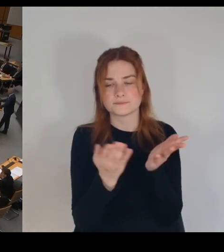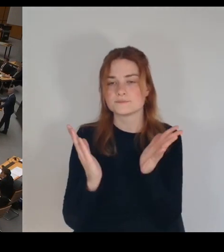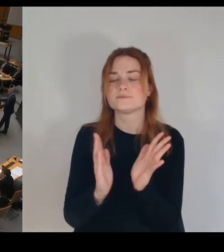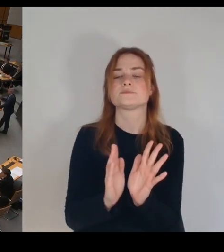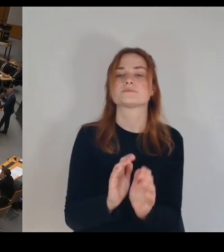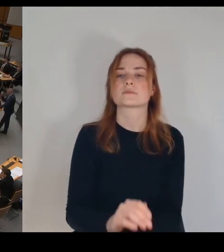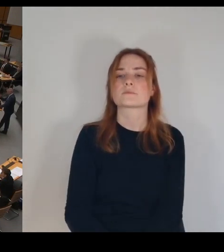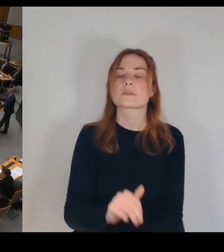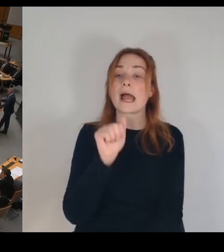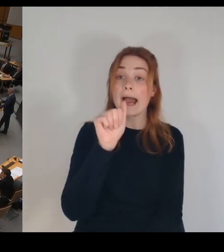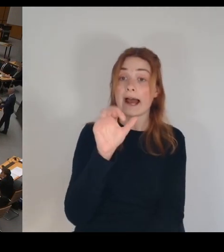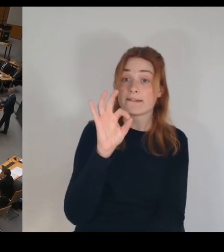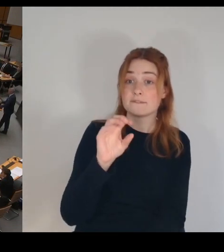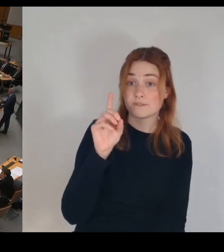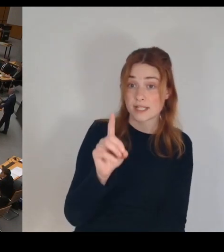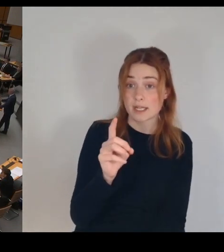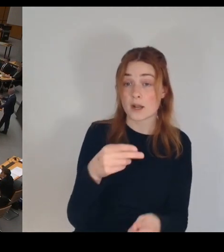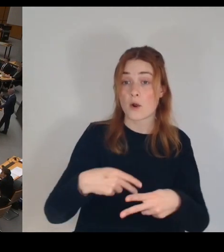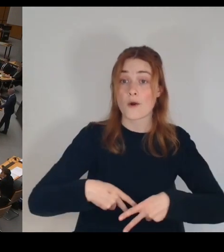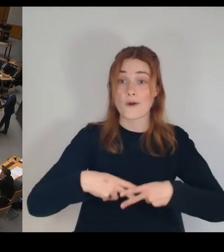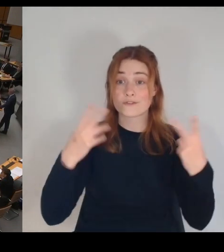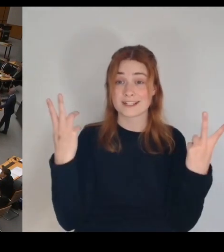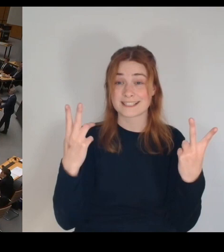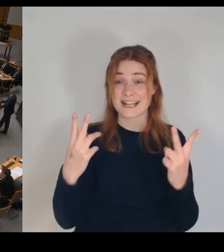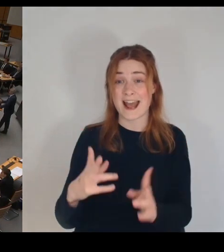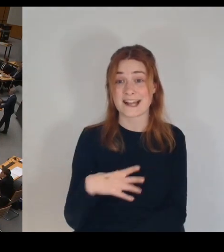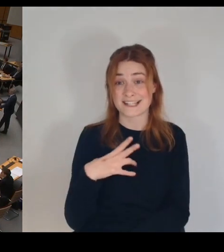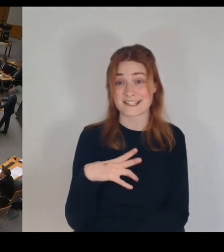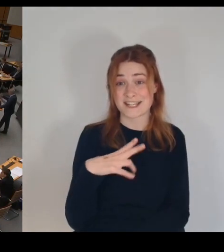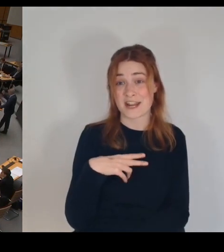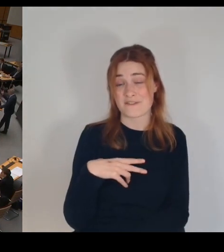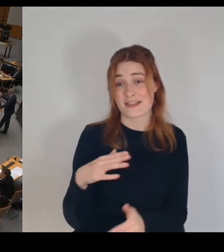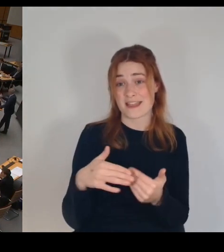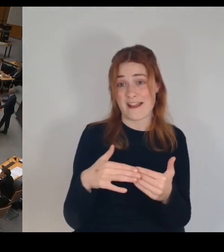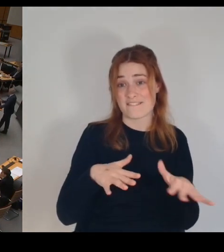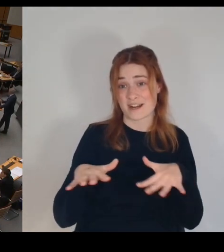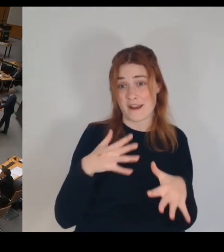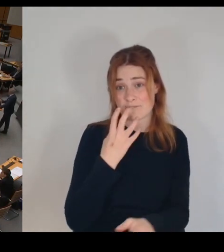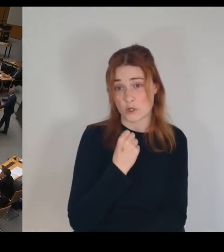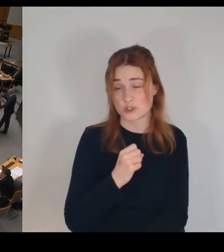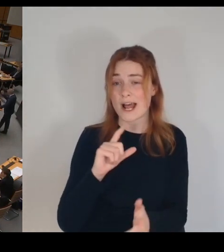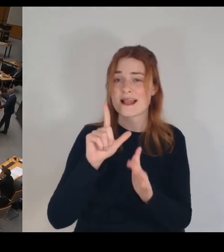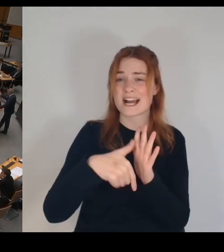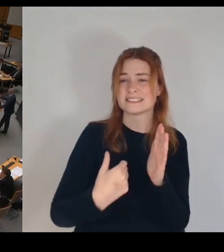Leistung sstark, zuverlässig, sauber, barrierefrei.